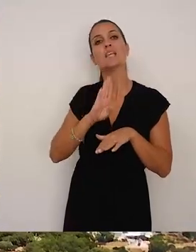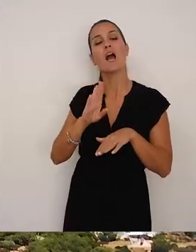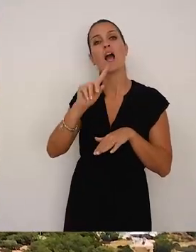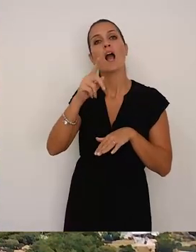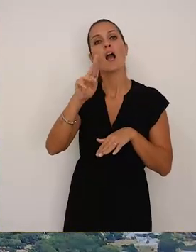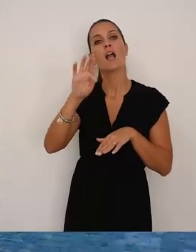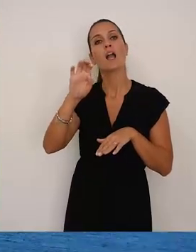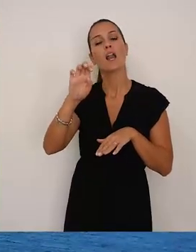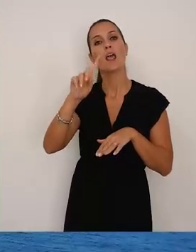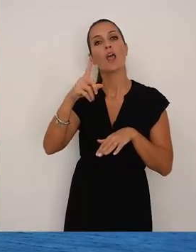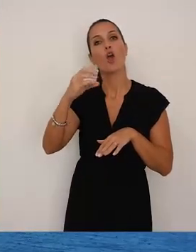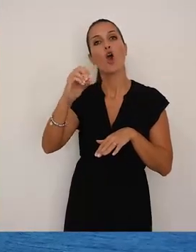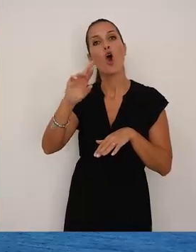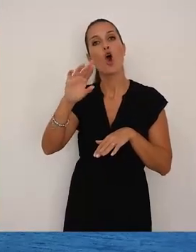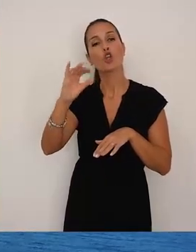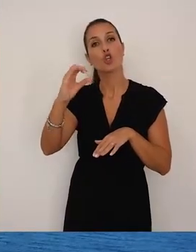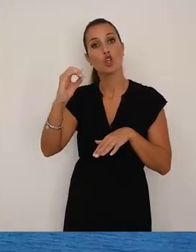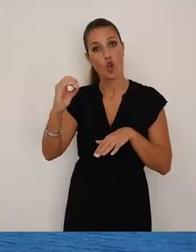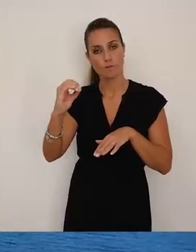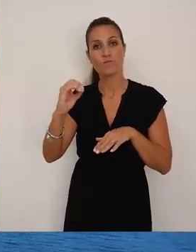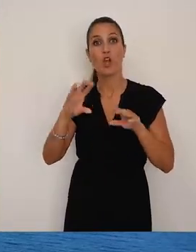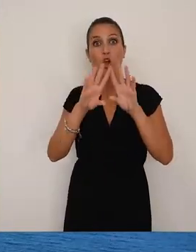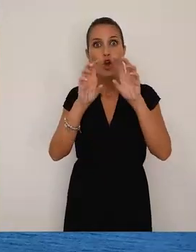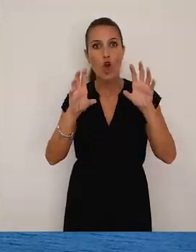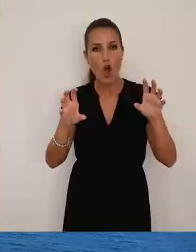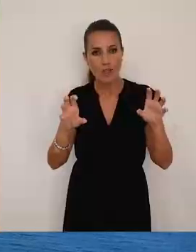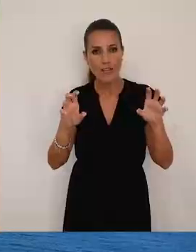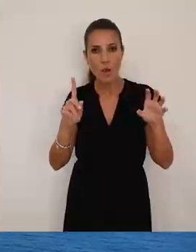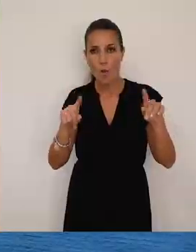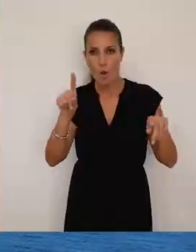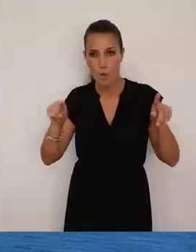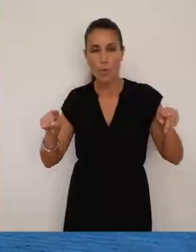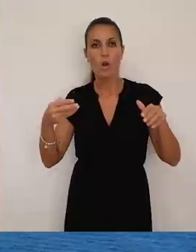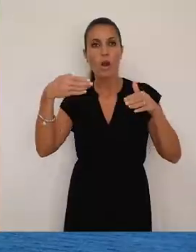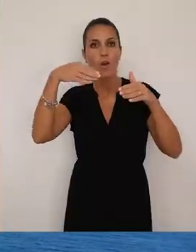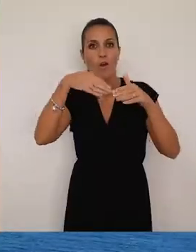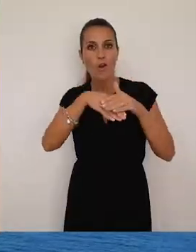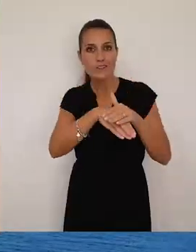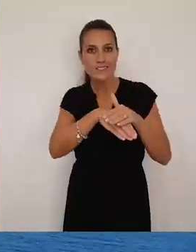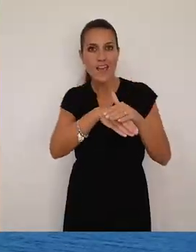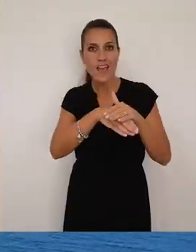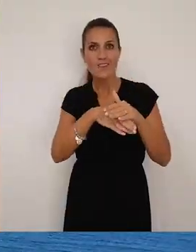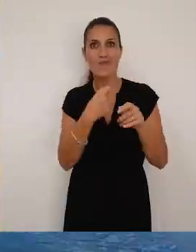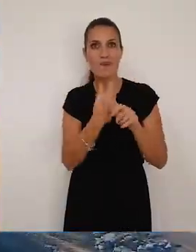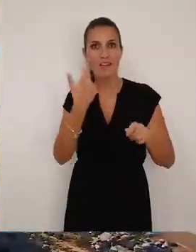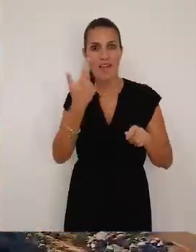Alcune grotte hanno conservato importantissime tracce paleontologiche, come resti di animali